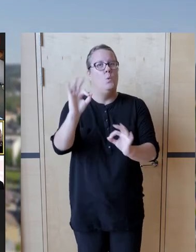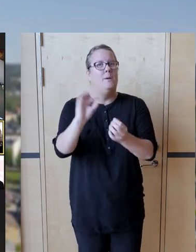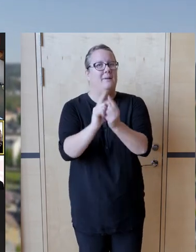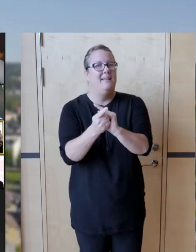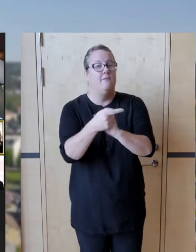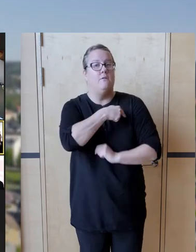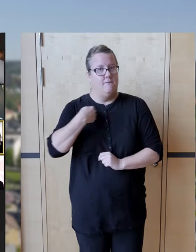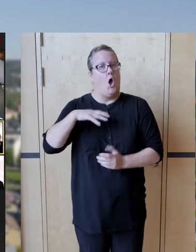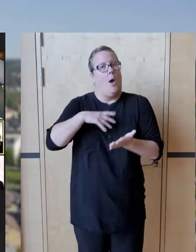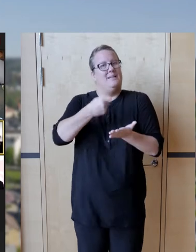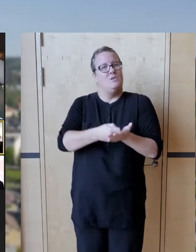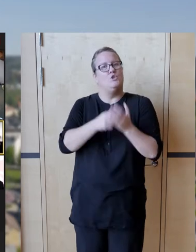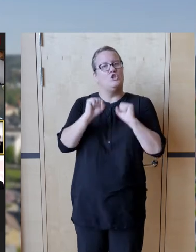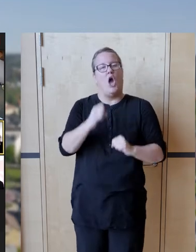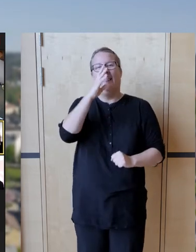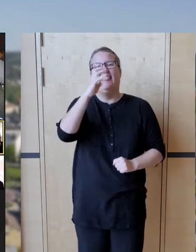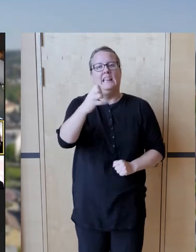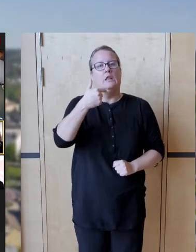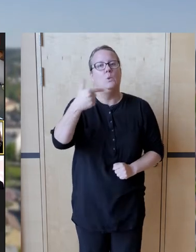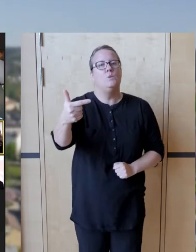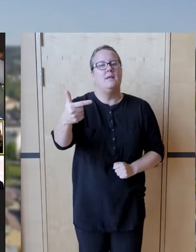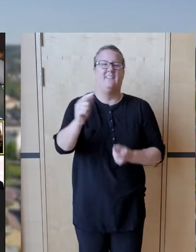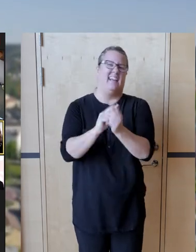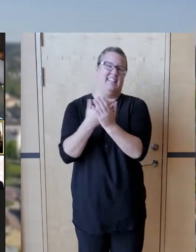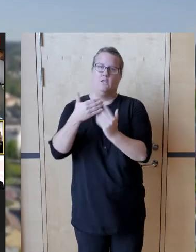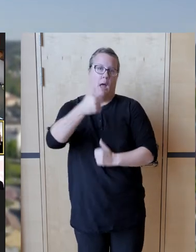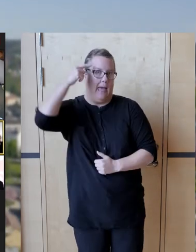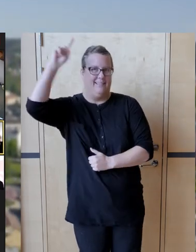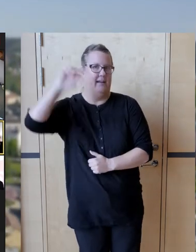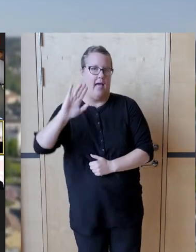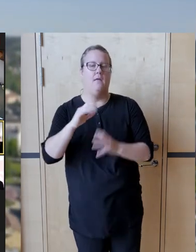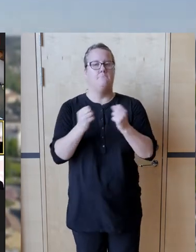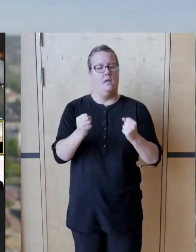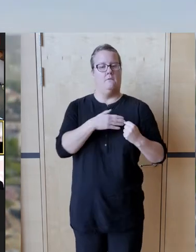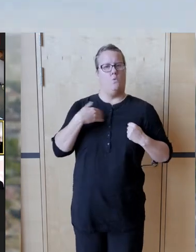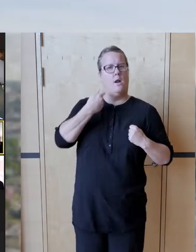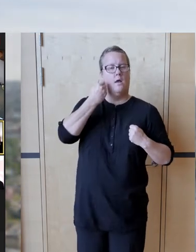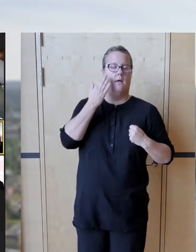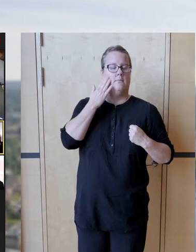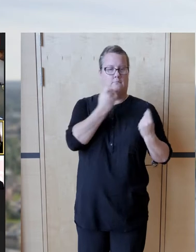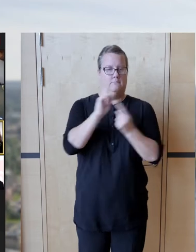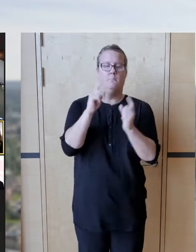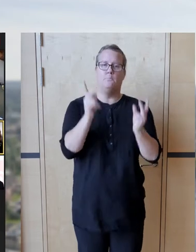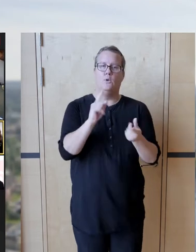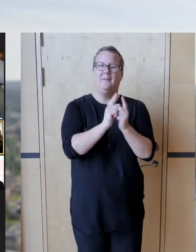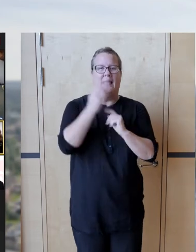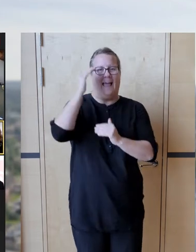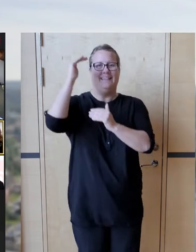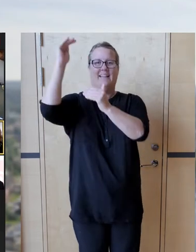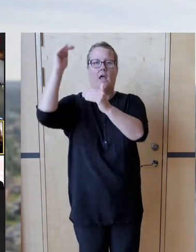90000 och kanske inte de äldre men vi får en åldrande befolkning det kommer bli andra som lockar Om man kan inte